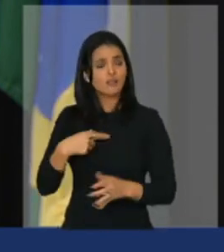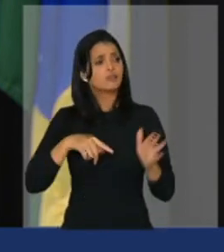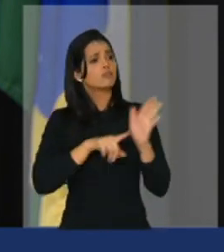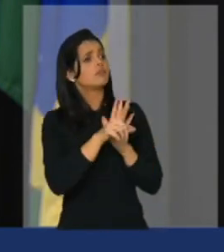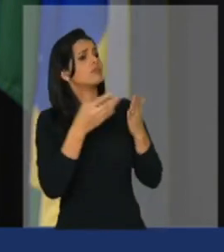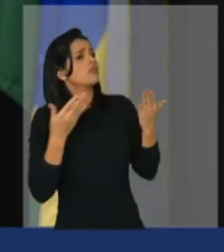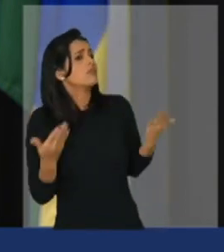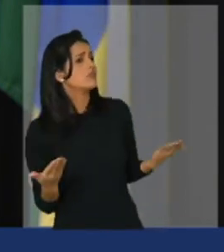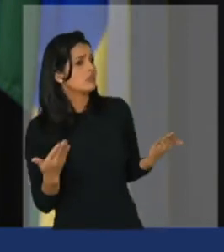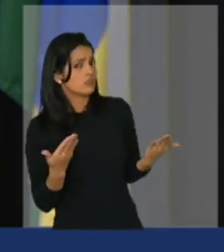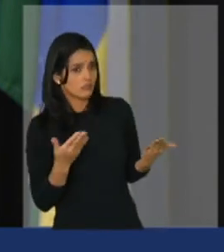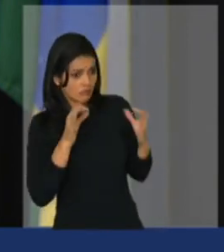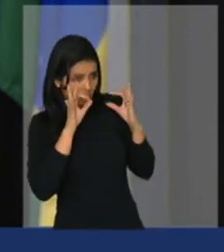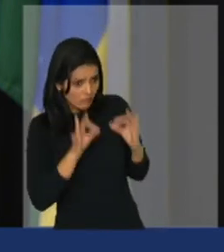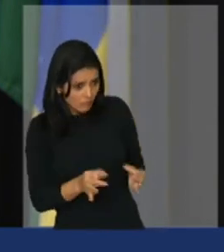QUESTIONAR A LISURA, E O QUE ESTÁ ACONTECENDO NAS ATUAIS